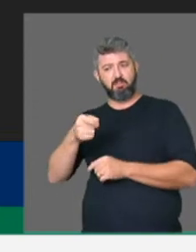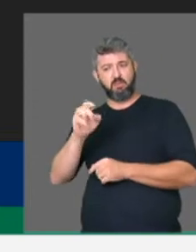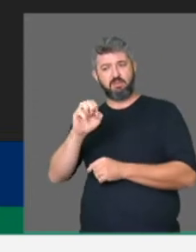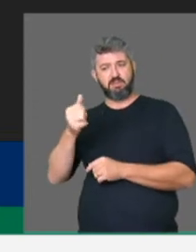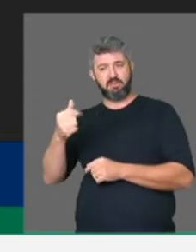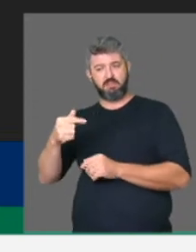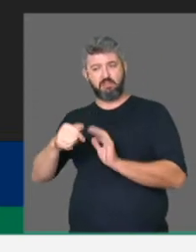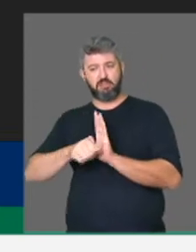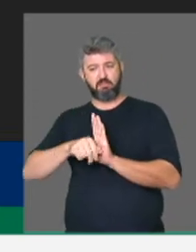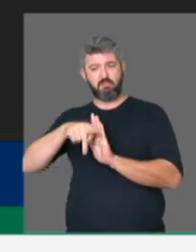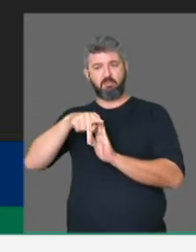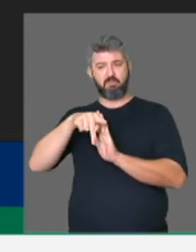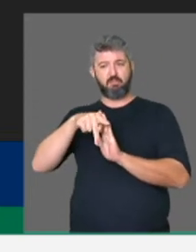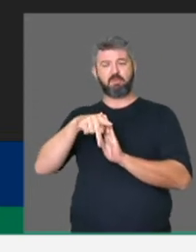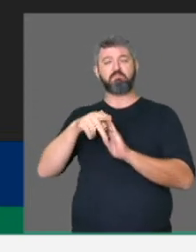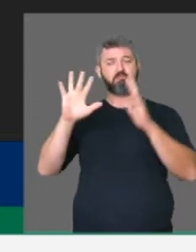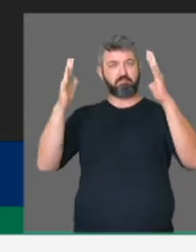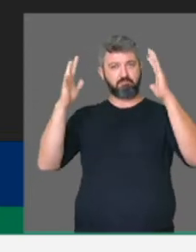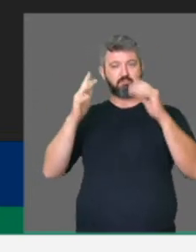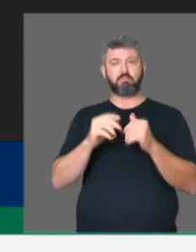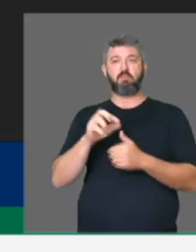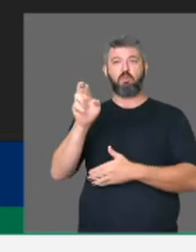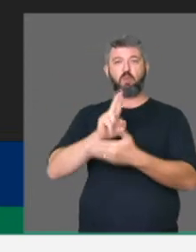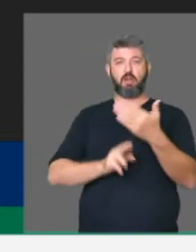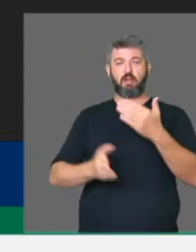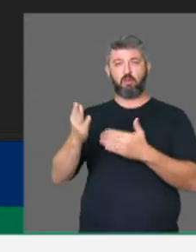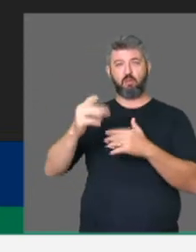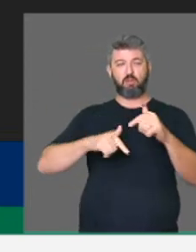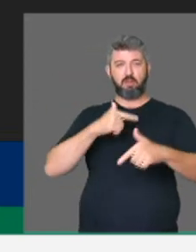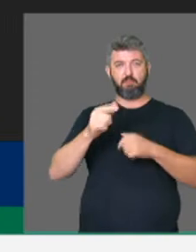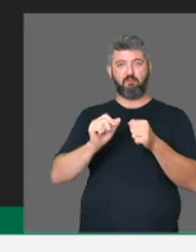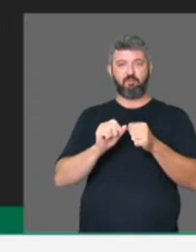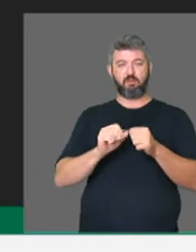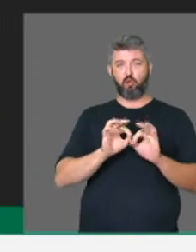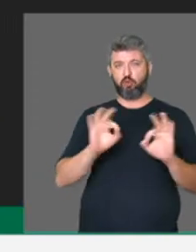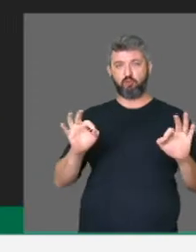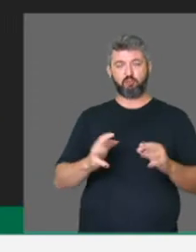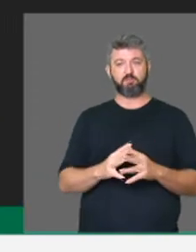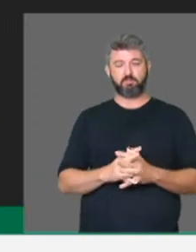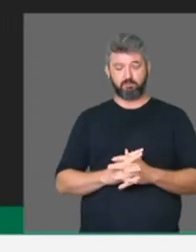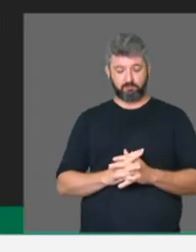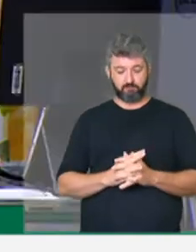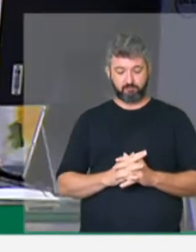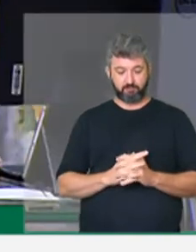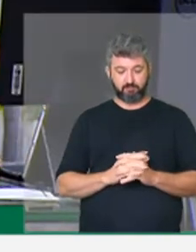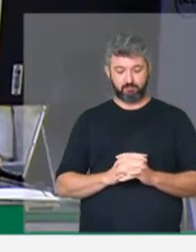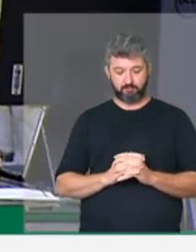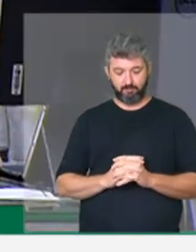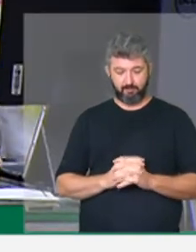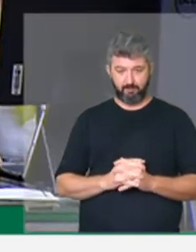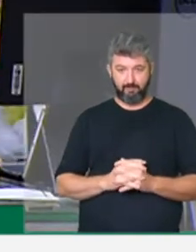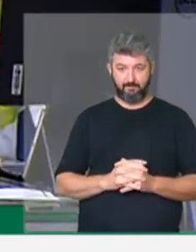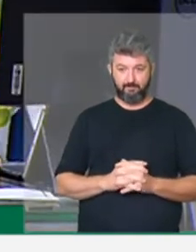RELATÓRIO. PARA DISCUTIR CONTRÁRIO DEPUTADO ALENCAR SANTANA BRAGA. -- [DEPUTADO]: PRESIDENTE, PELO TEMPO DA